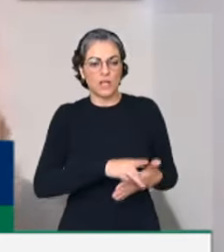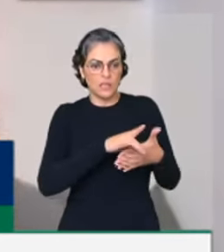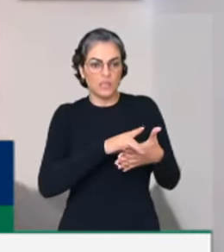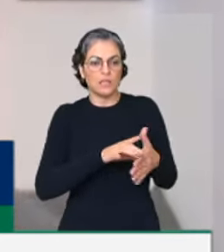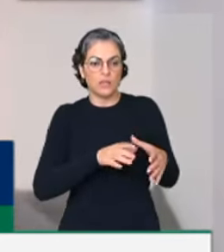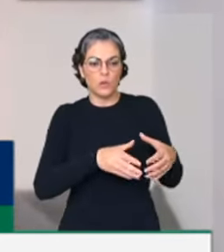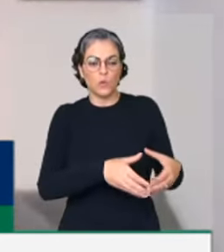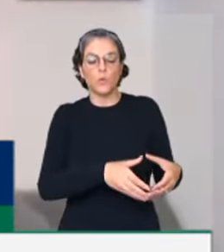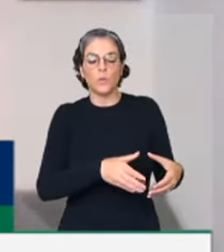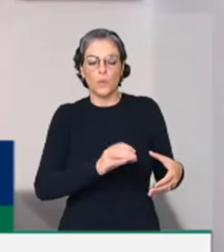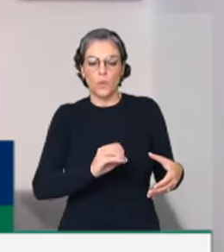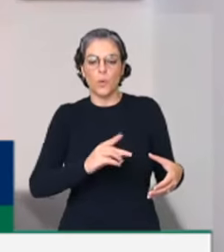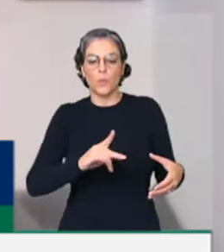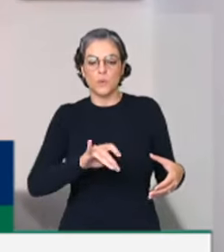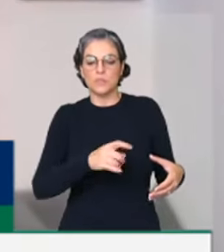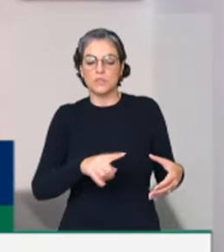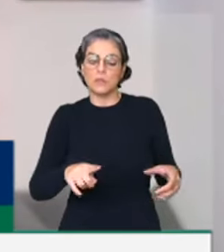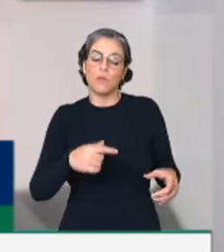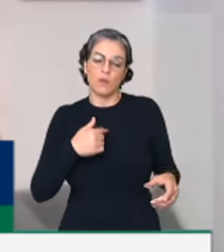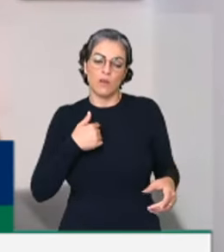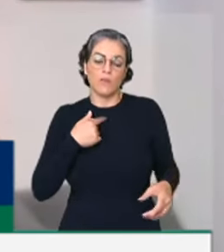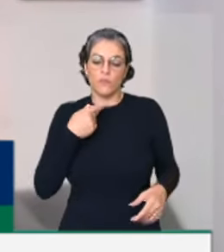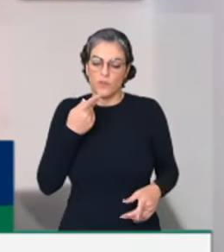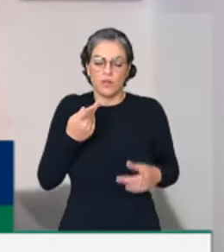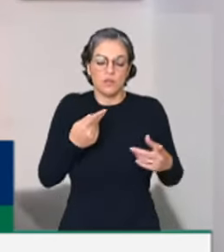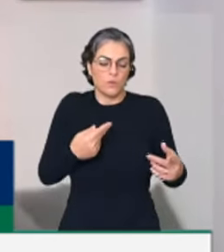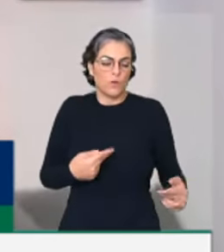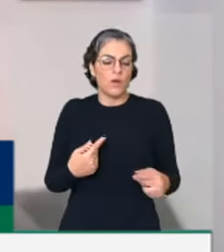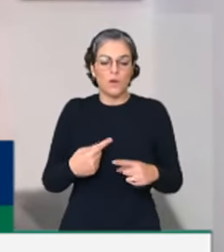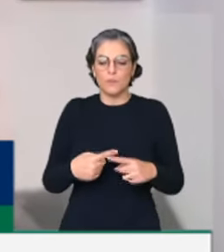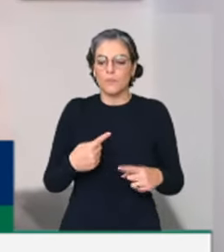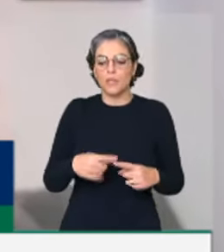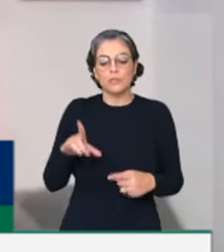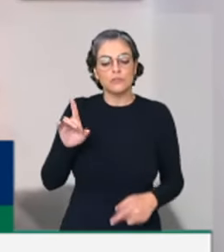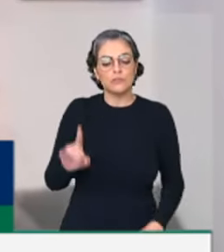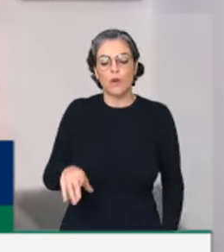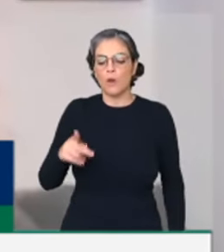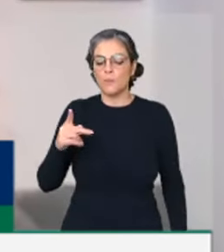ALÉM DO PCDOB, VAI MUITO ALÉM DE NÓS... MILITANTES DESSA ORGANIZAÇÃO, VAI...